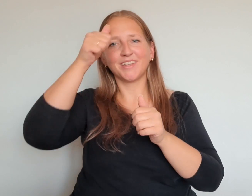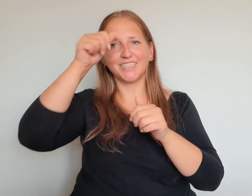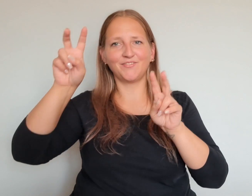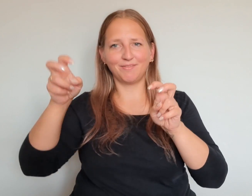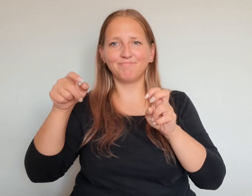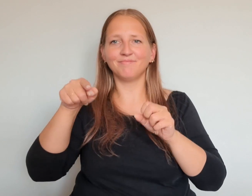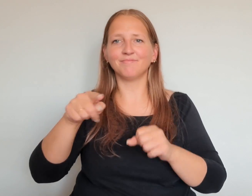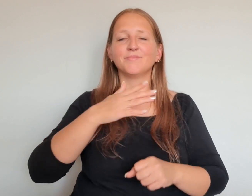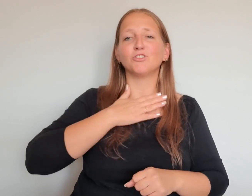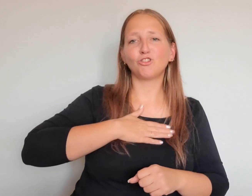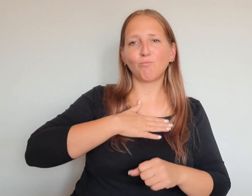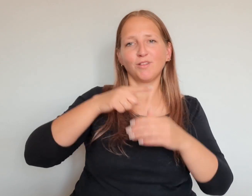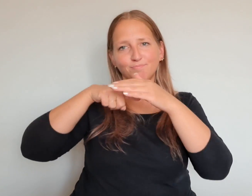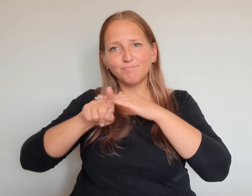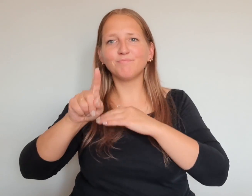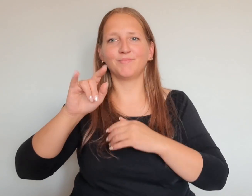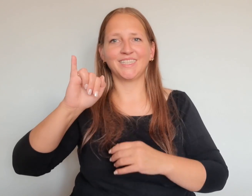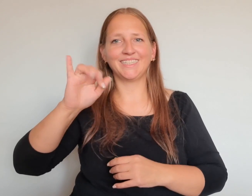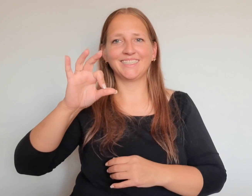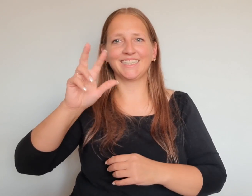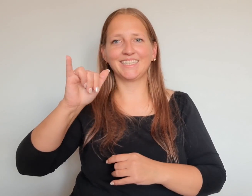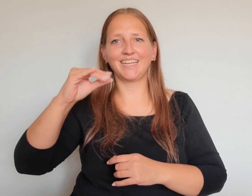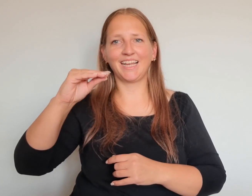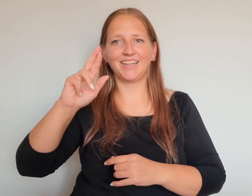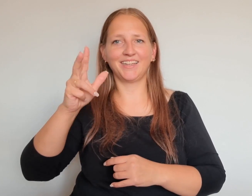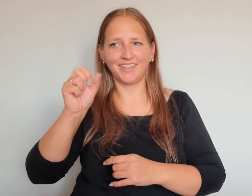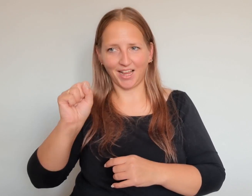„Sobota w Iskierce”.